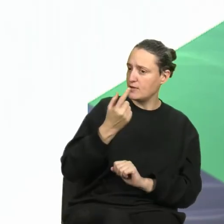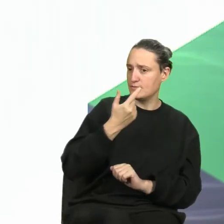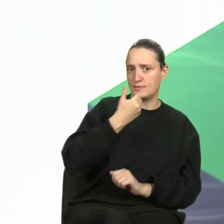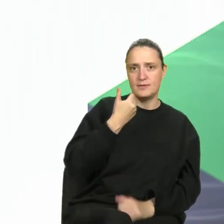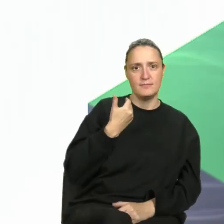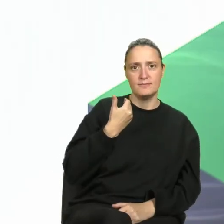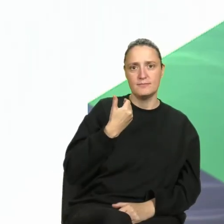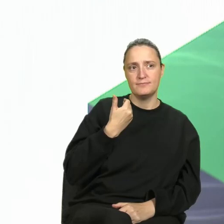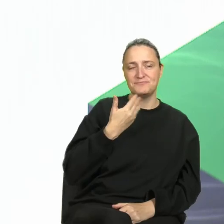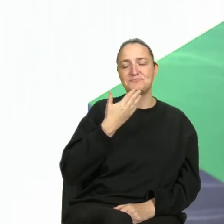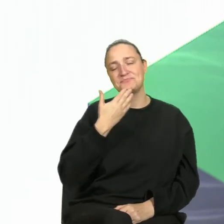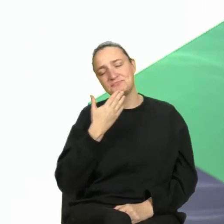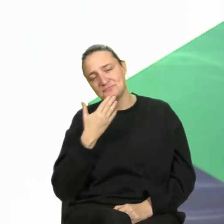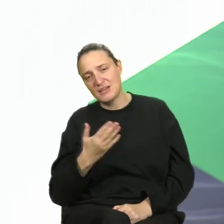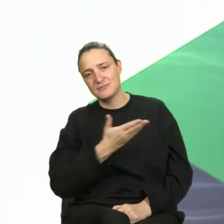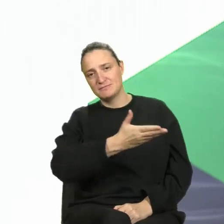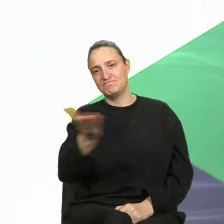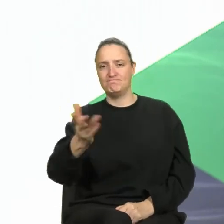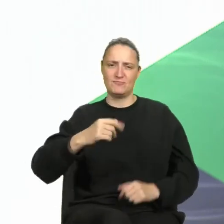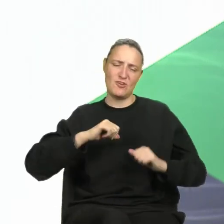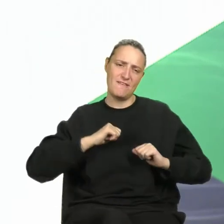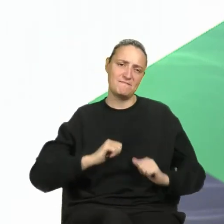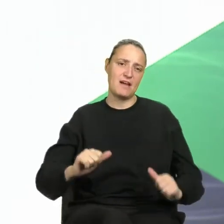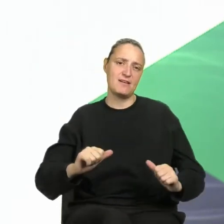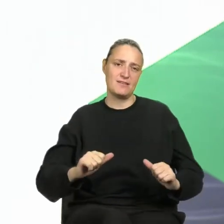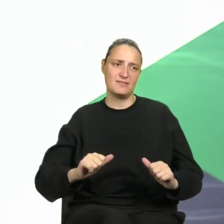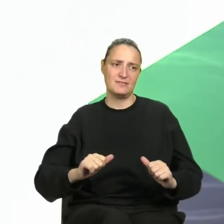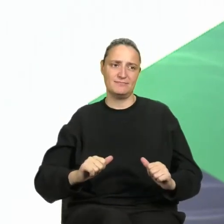Także dziękuję Wam za tą odwagę, dzielenia się i za chęć współpracy.